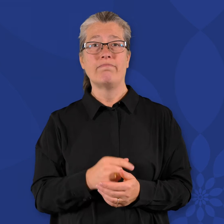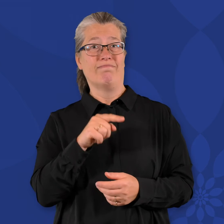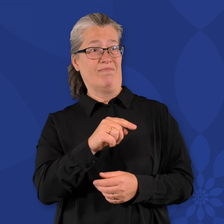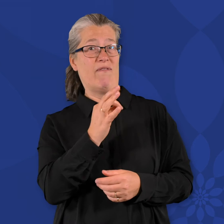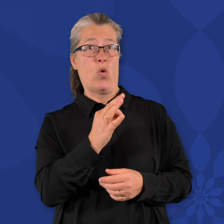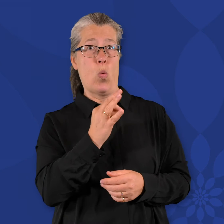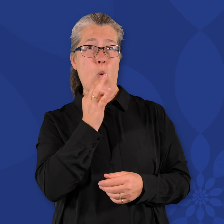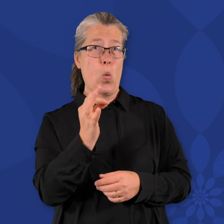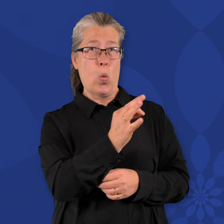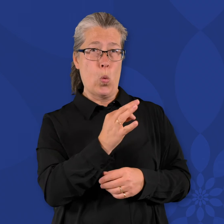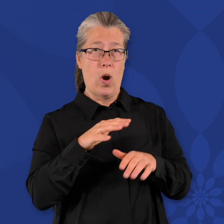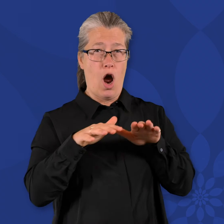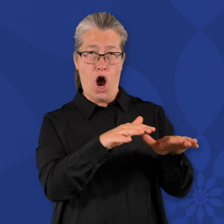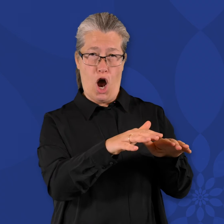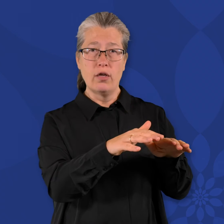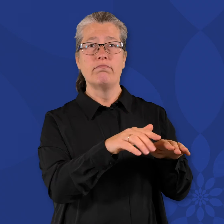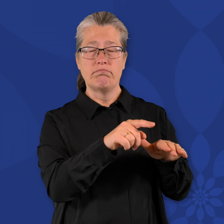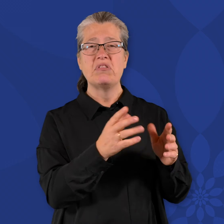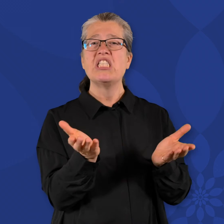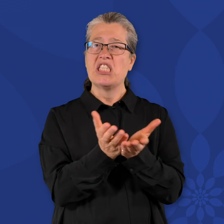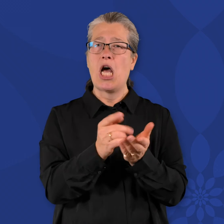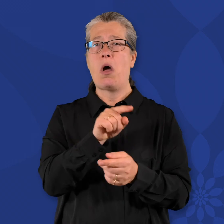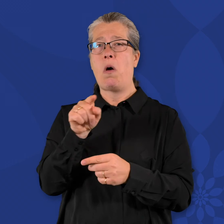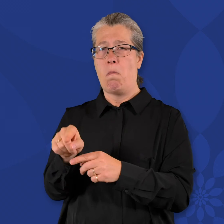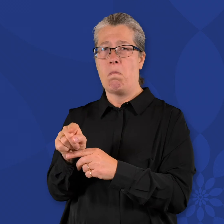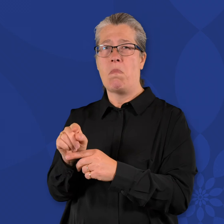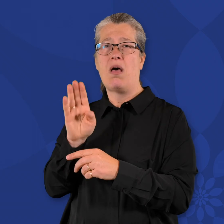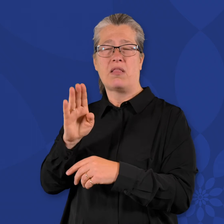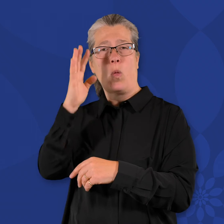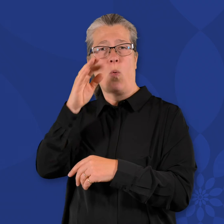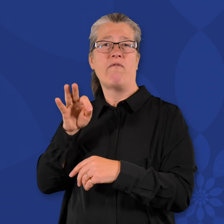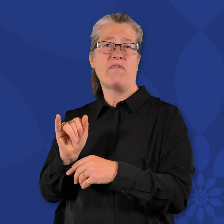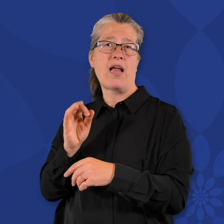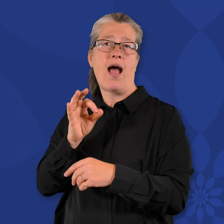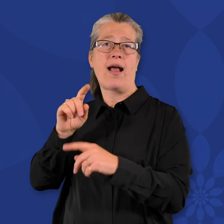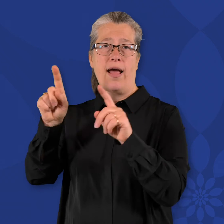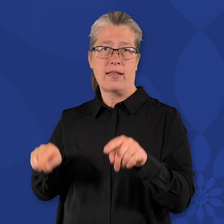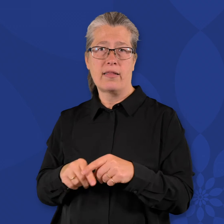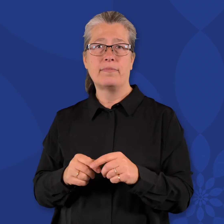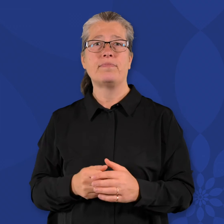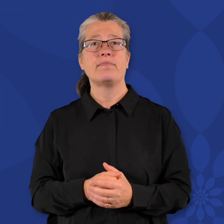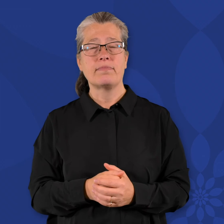Frågorna i enkätundersökningen var de samma som i enkäten på Dinåsikt.fi.